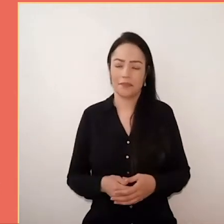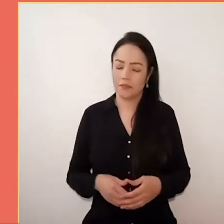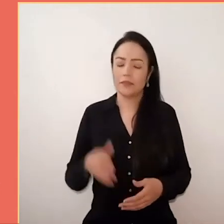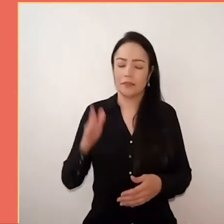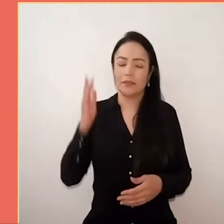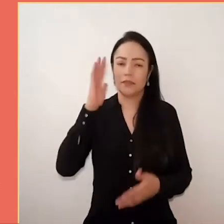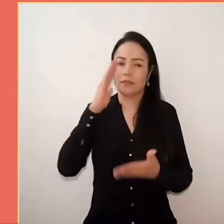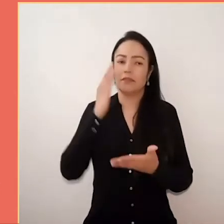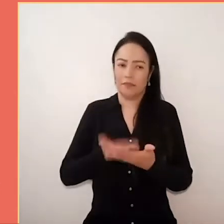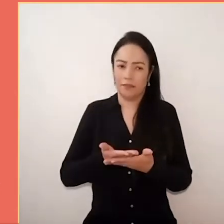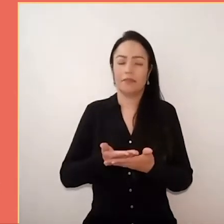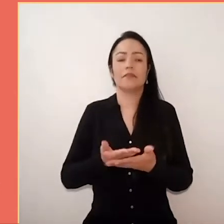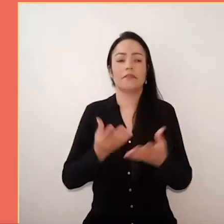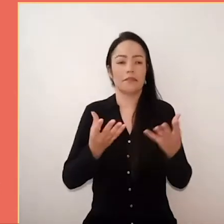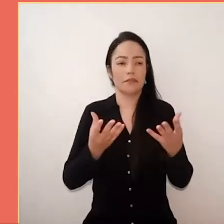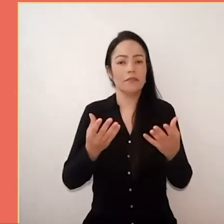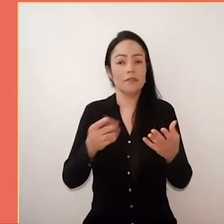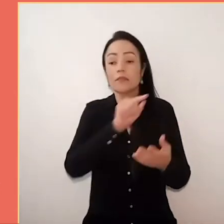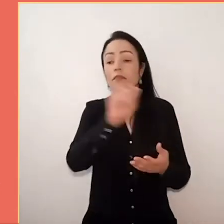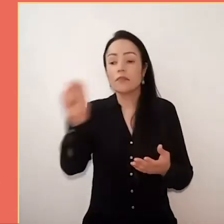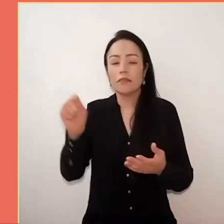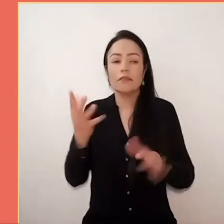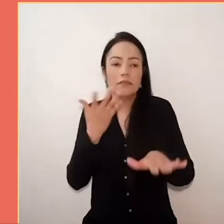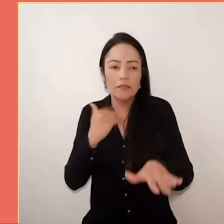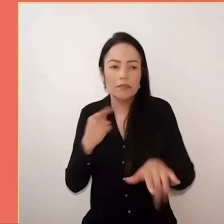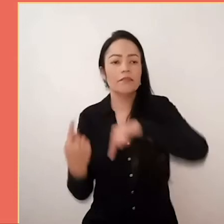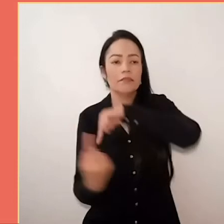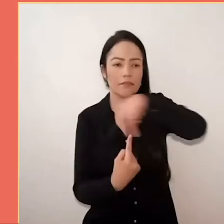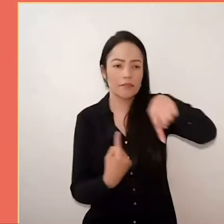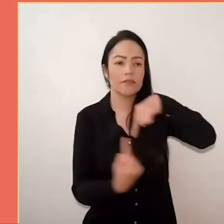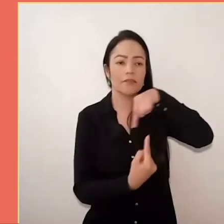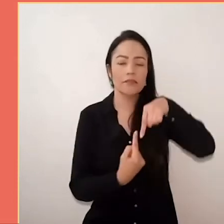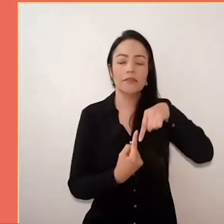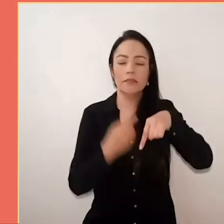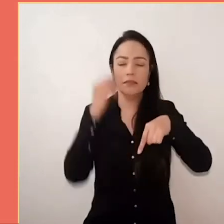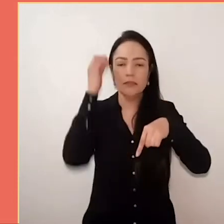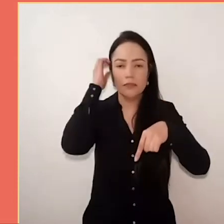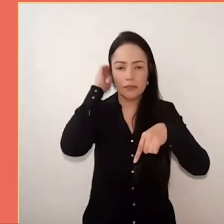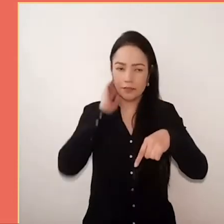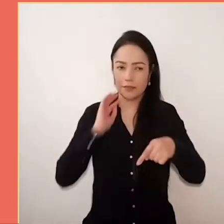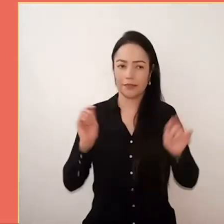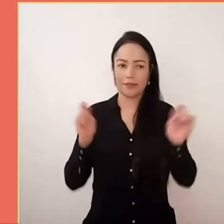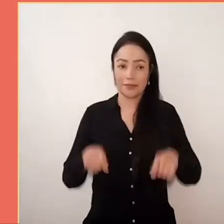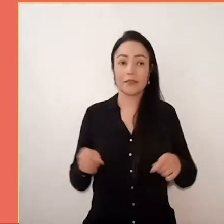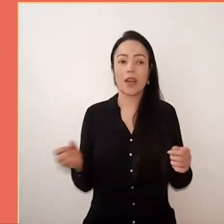que nós podemos construir com as crianças desse novo olhar para o mundo.